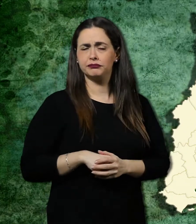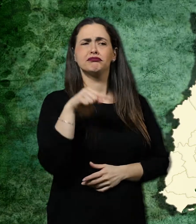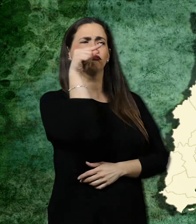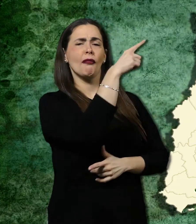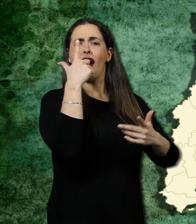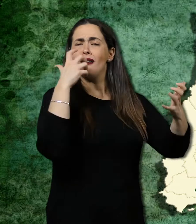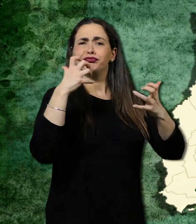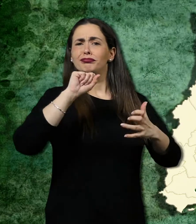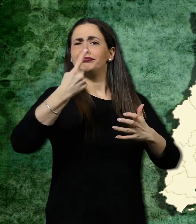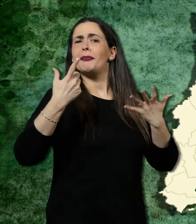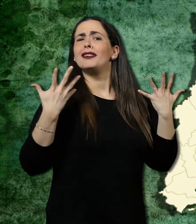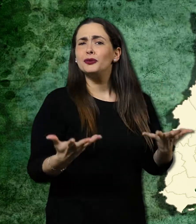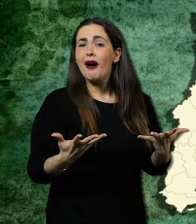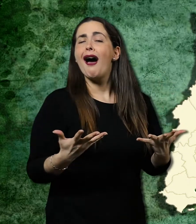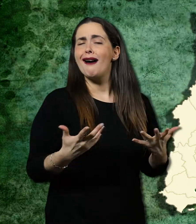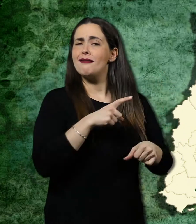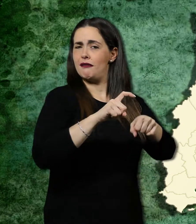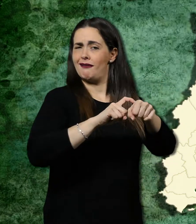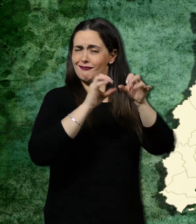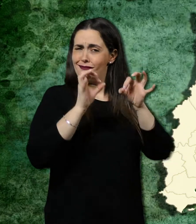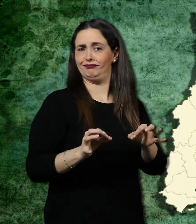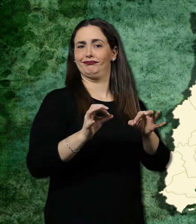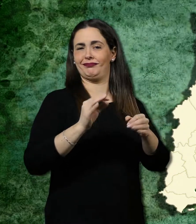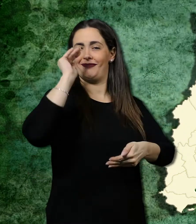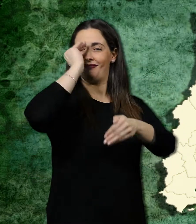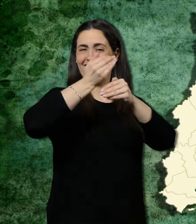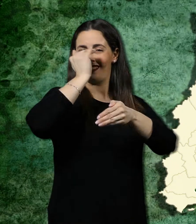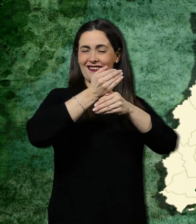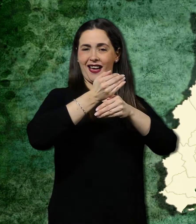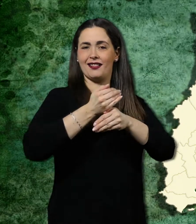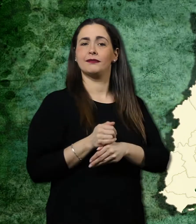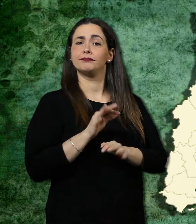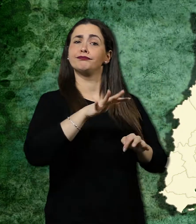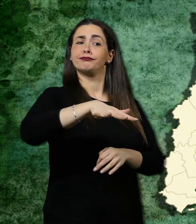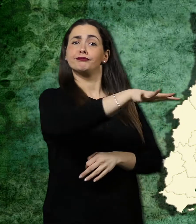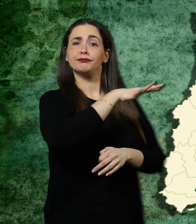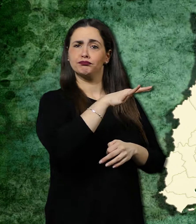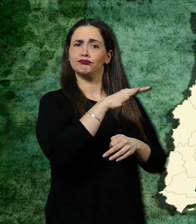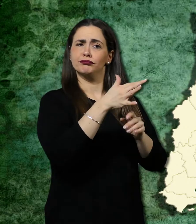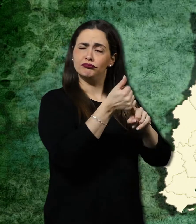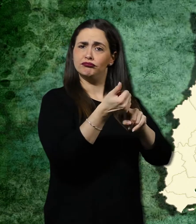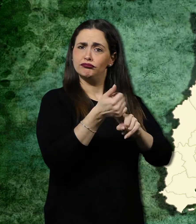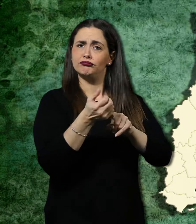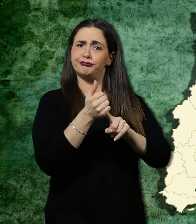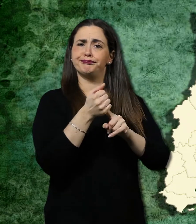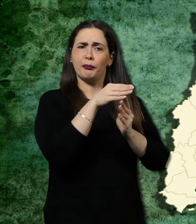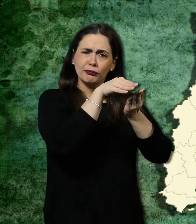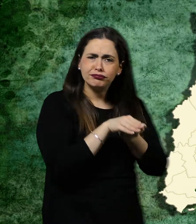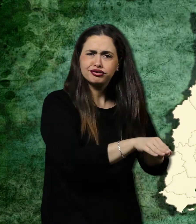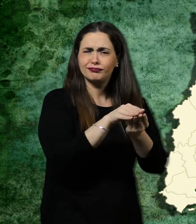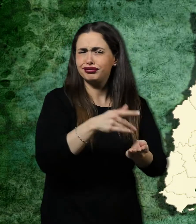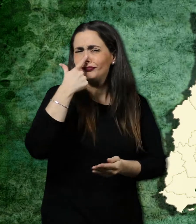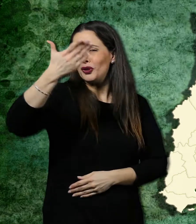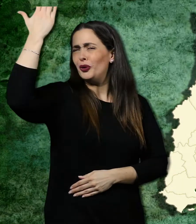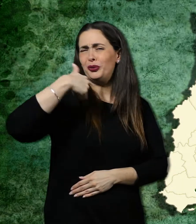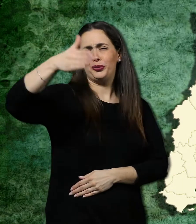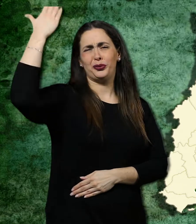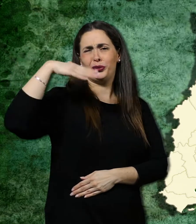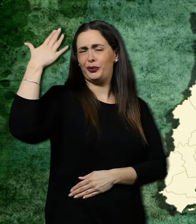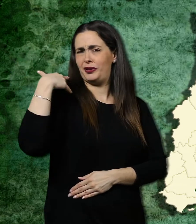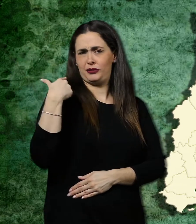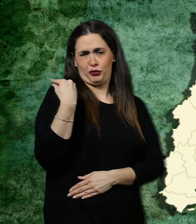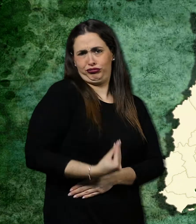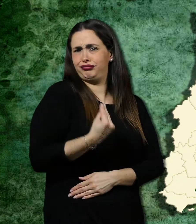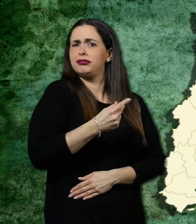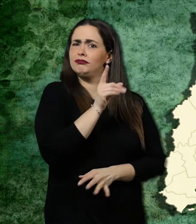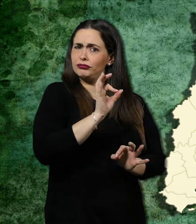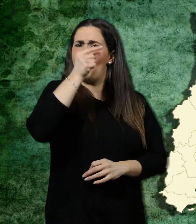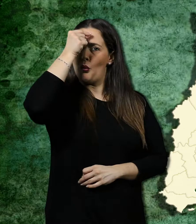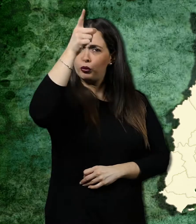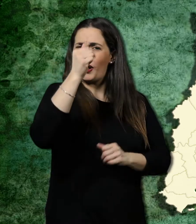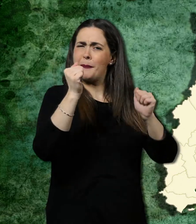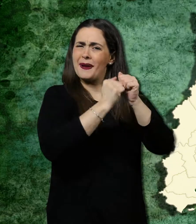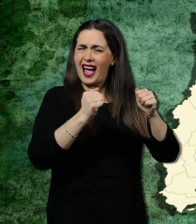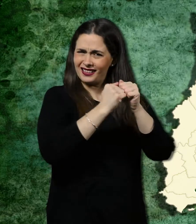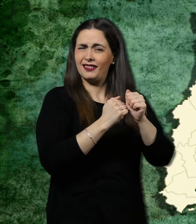Destacat: D'origen medieval, el planer municipi de Canovelles ha trobat el seu passat en espectaculars monuments funeraris de la cultura megalítica